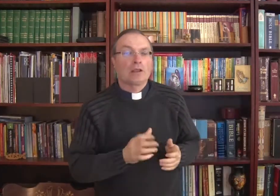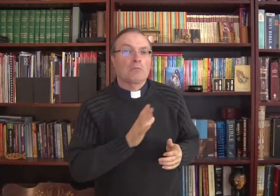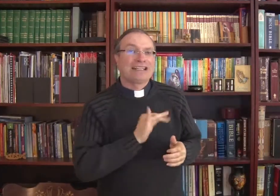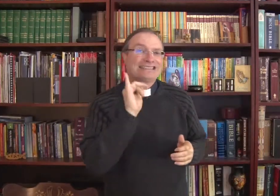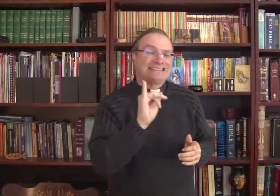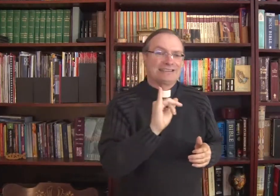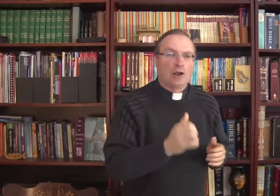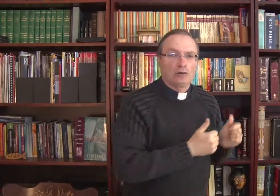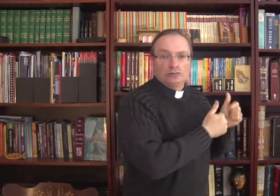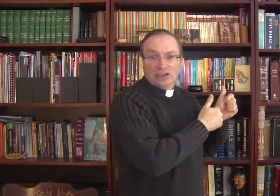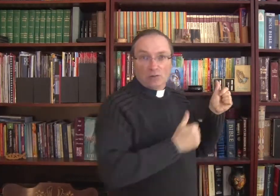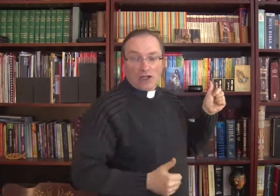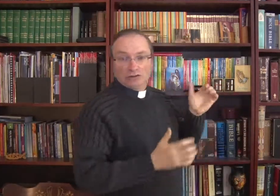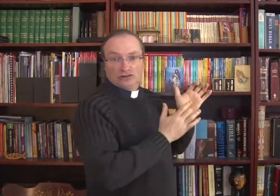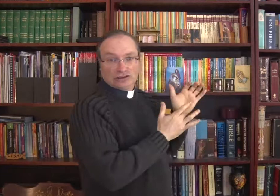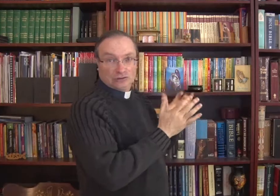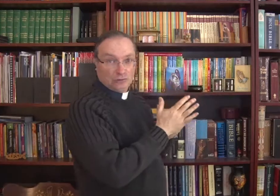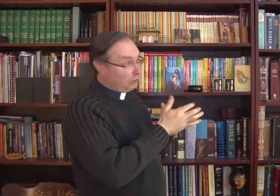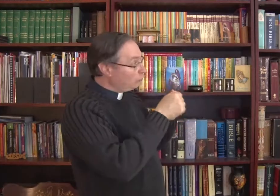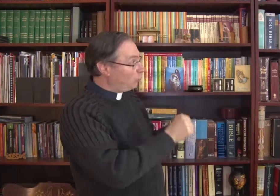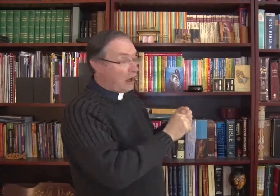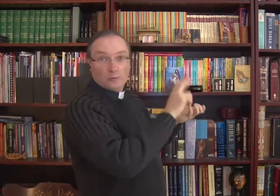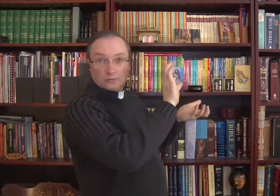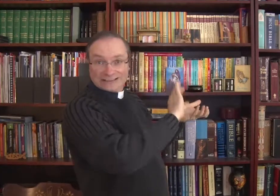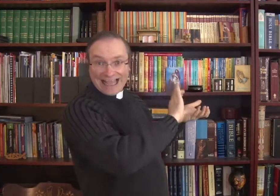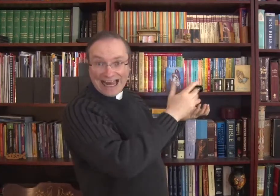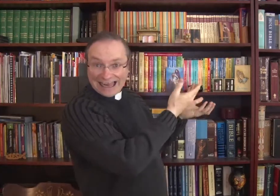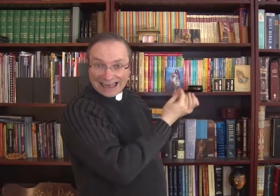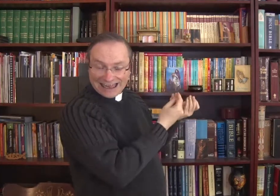Mais si on s’éloigne de Jésus (pouvoir du sel),